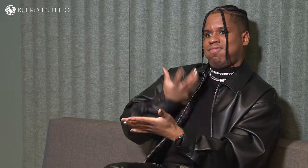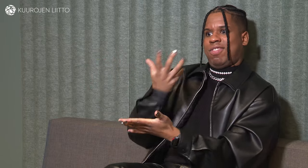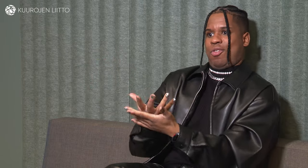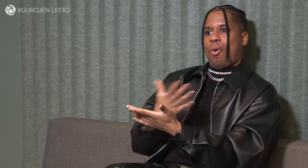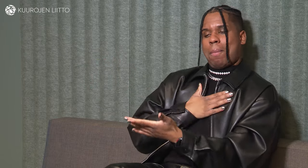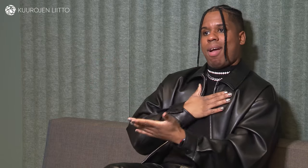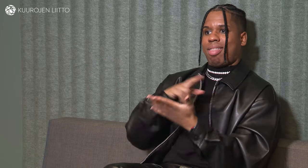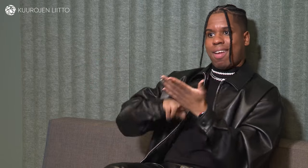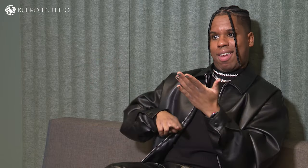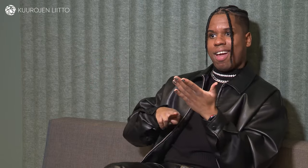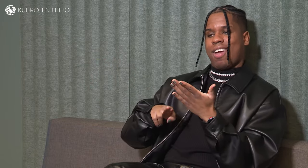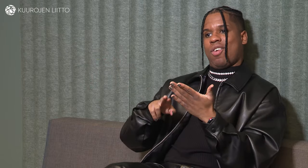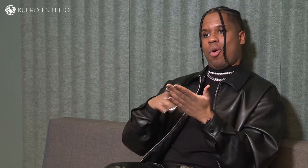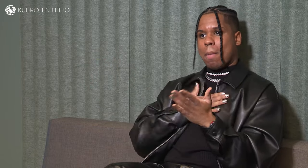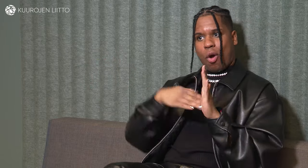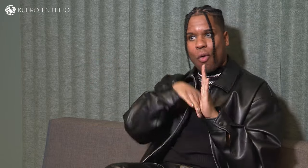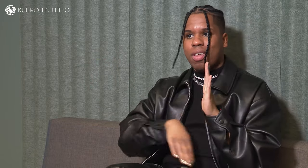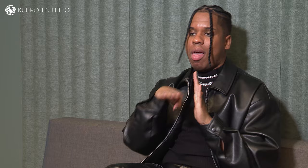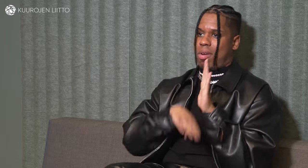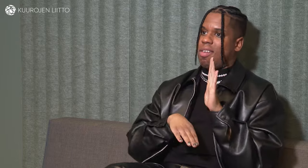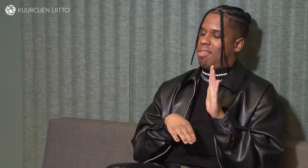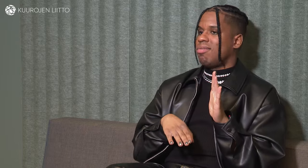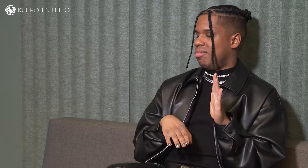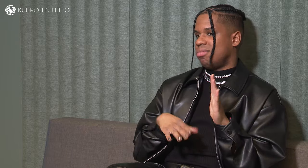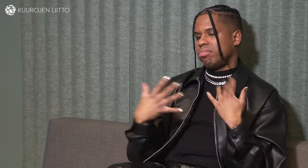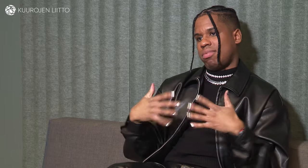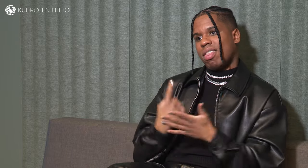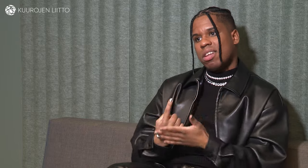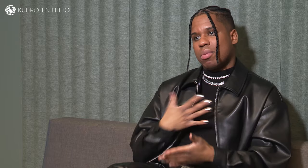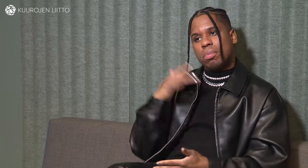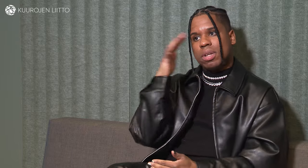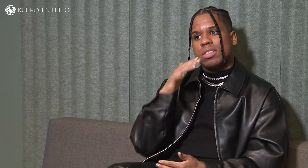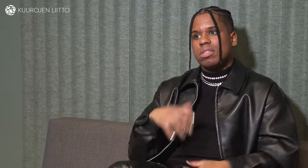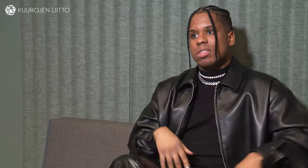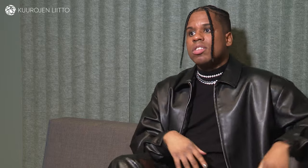jotta he voisivat tuottaa itse omaa taidettaan ja ohjelmiaan. Se olisi mielestäni todella tärkeää.